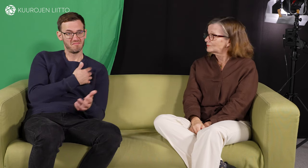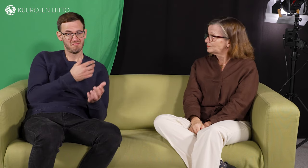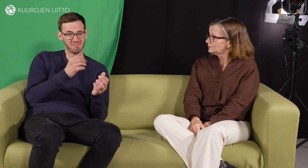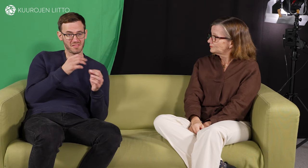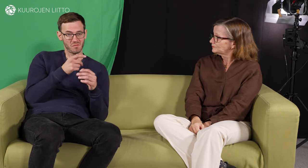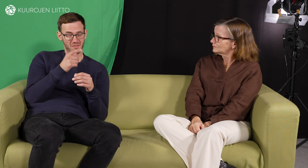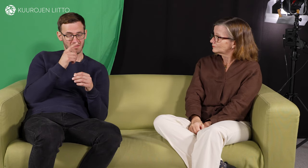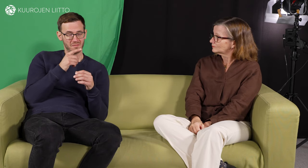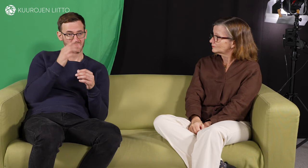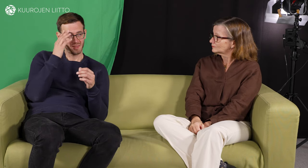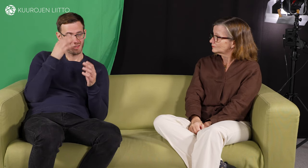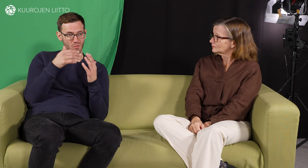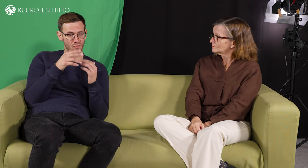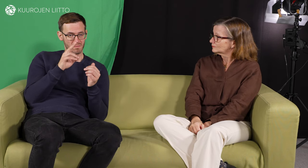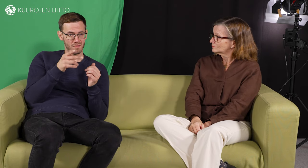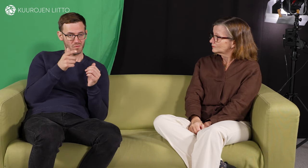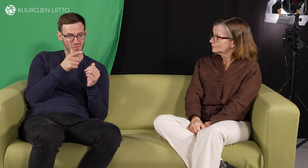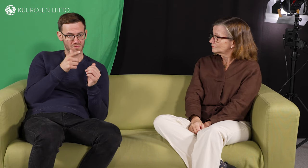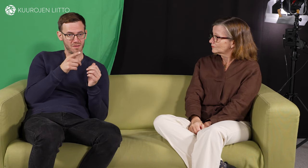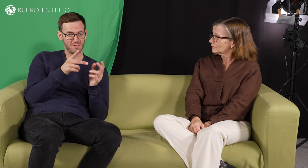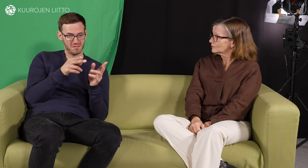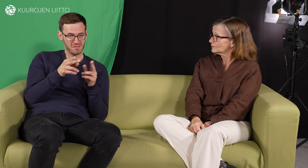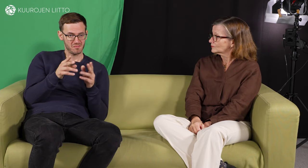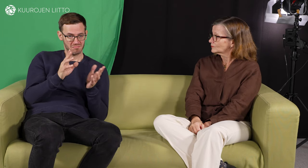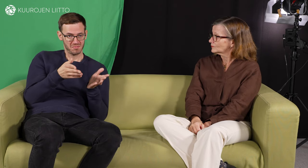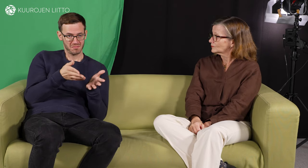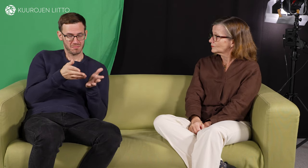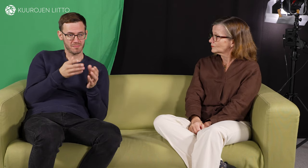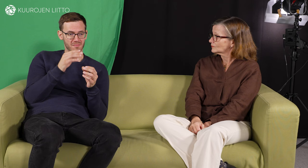Olen tehnyt mediatyötä eli pääosin kuvaamista ja editointia.